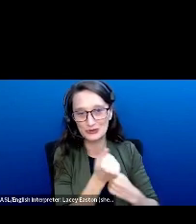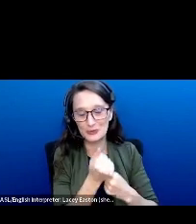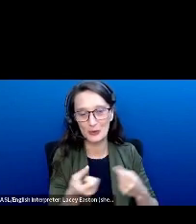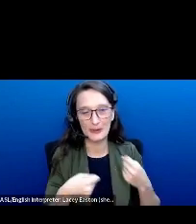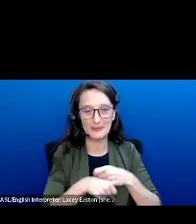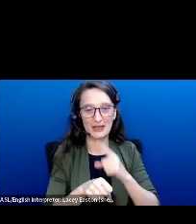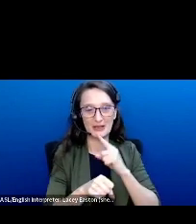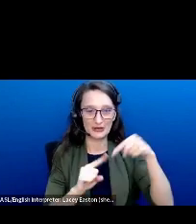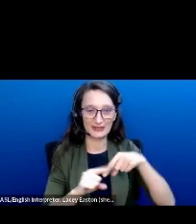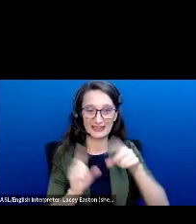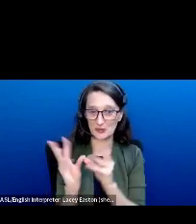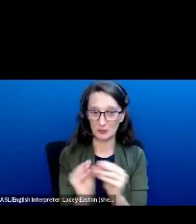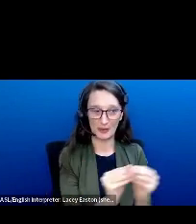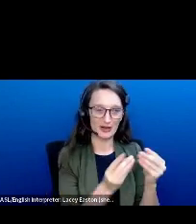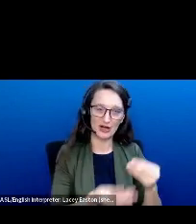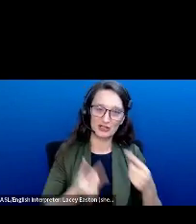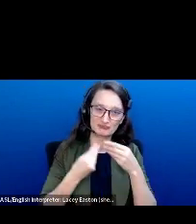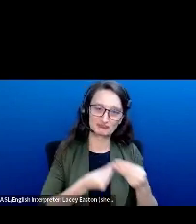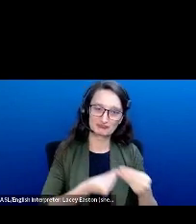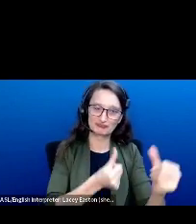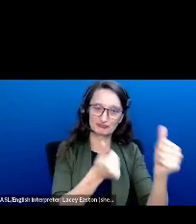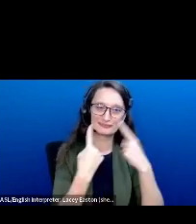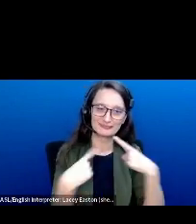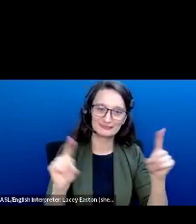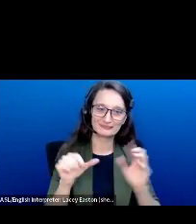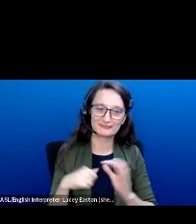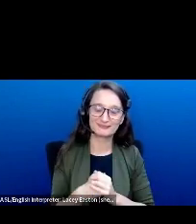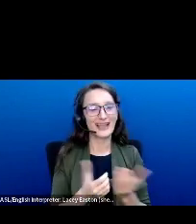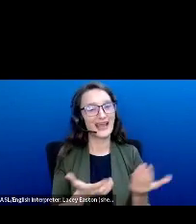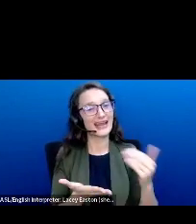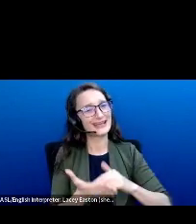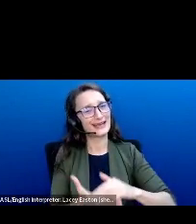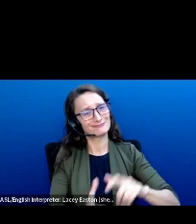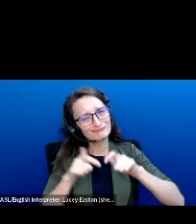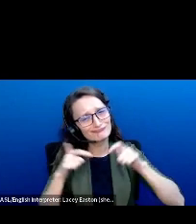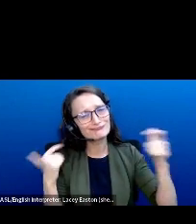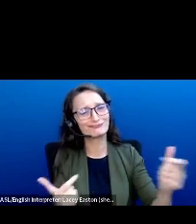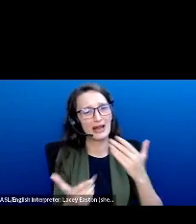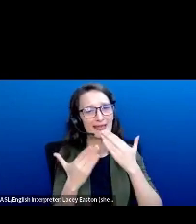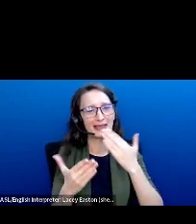estos seminarios web y, una vez más, Un enorme agradecimiento a todos aquí por aprovechar esta